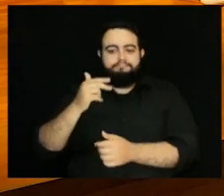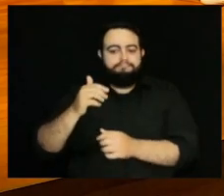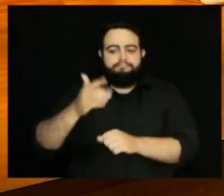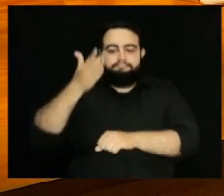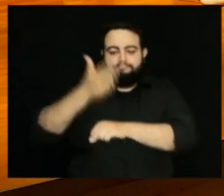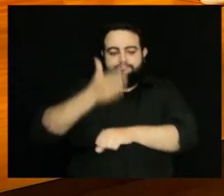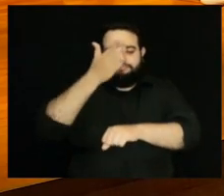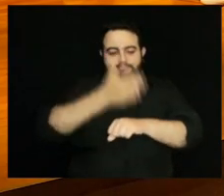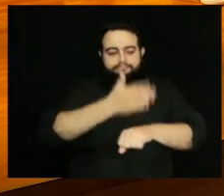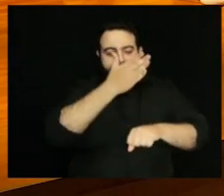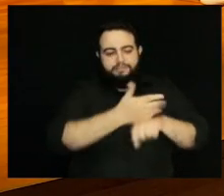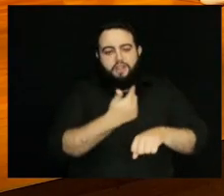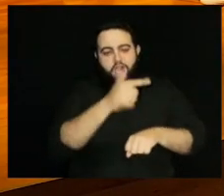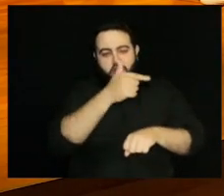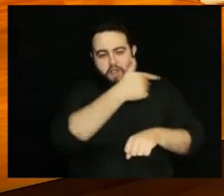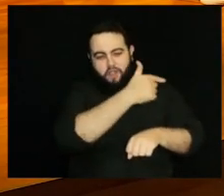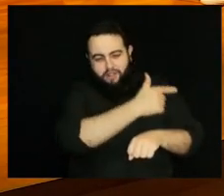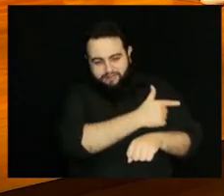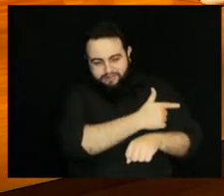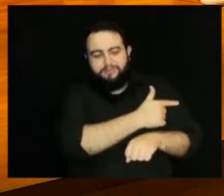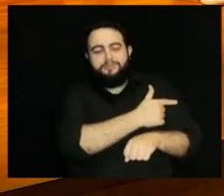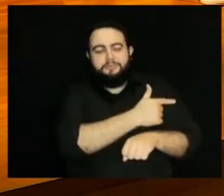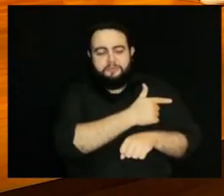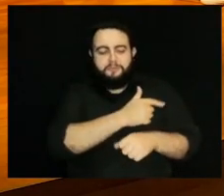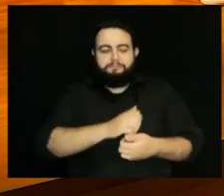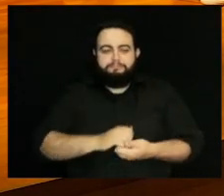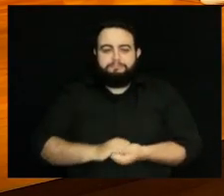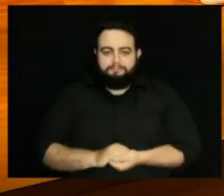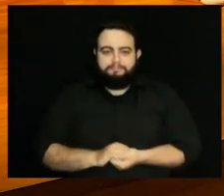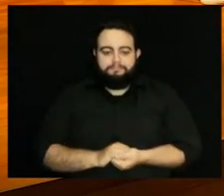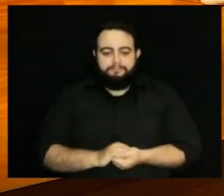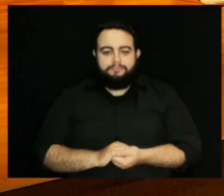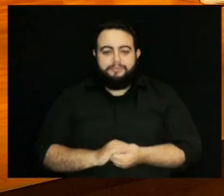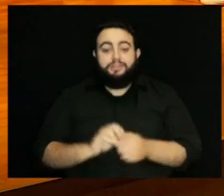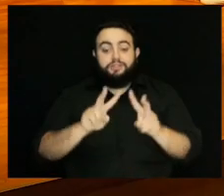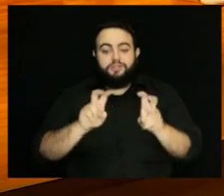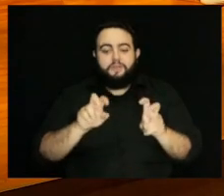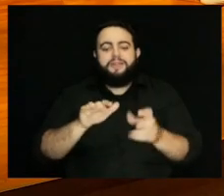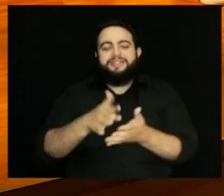maior do que o Noel Rosa, é maior do que o Ari Barroso, no quesito samba canção, um gênero que